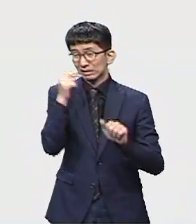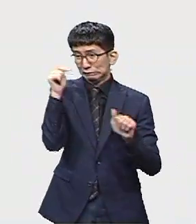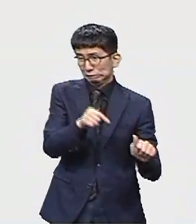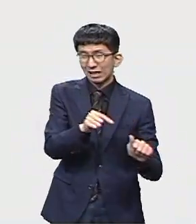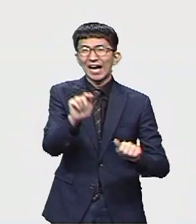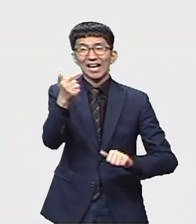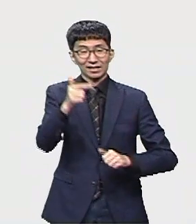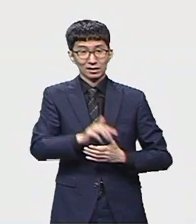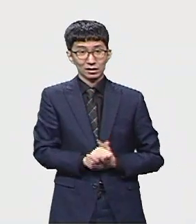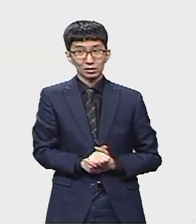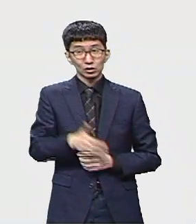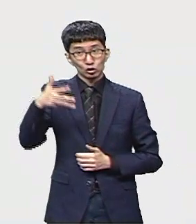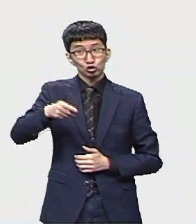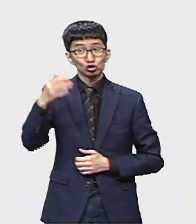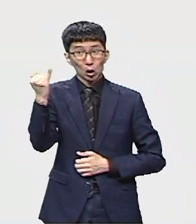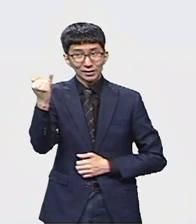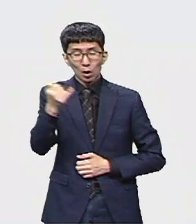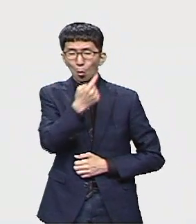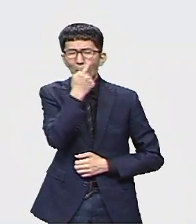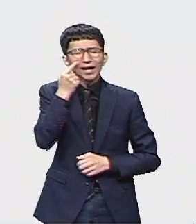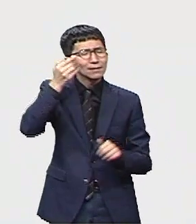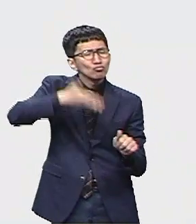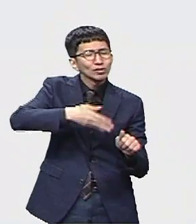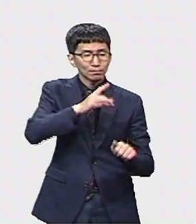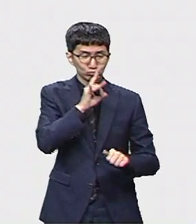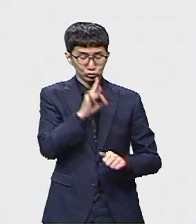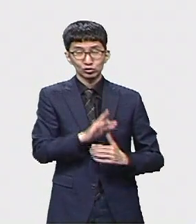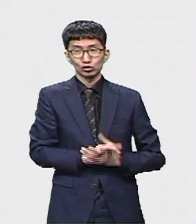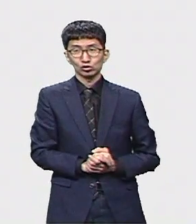상황을 확인해 달라고 했을 뿐 지시한 적은 없다고 진술했다는 겁니다.